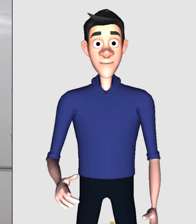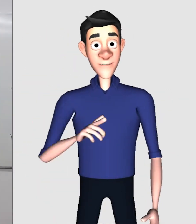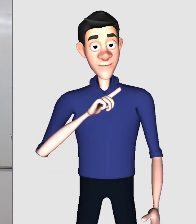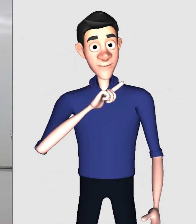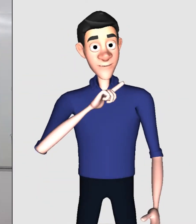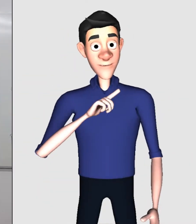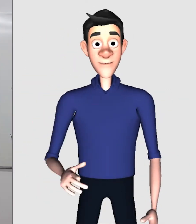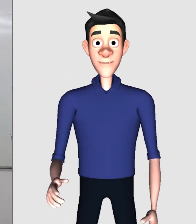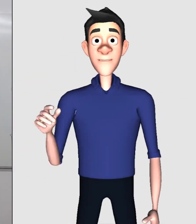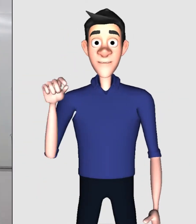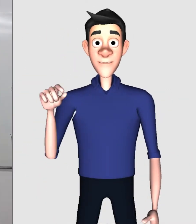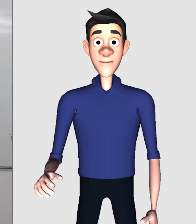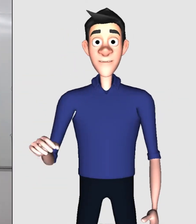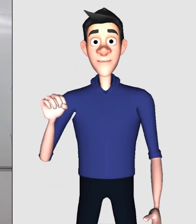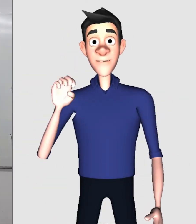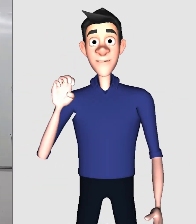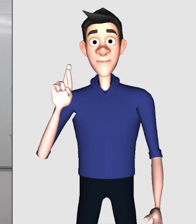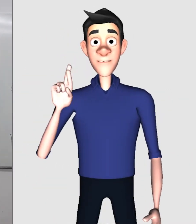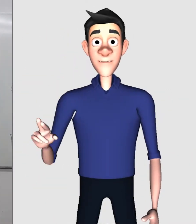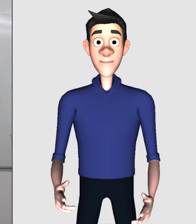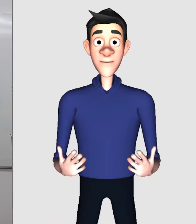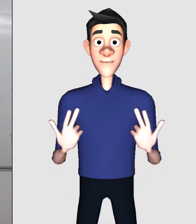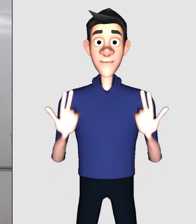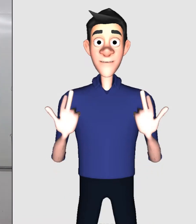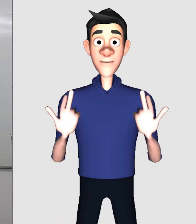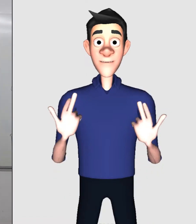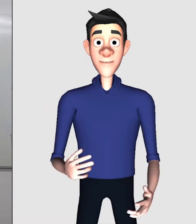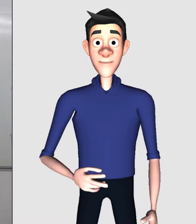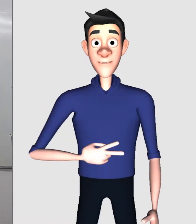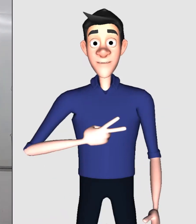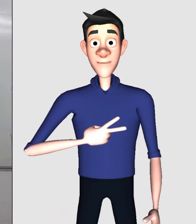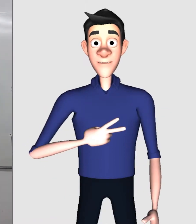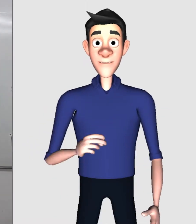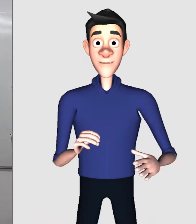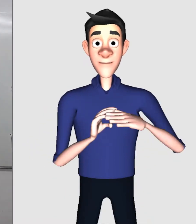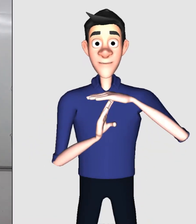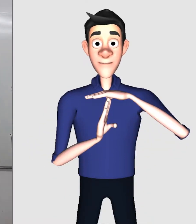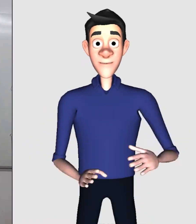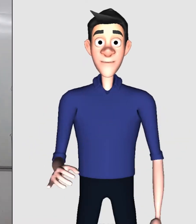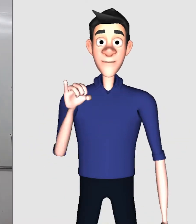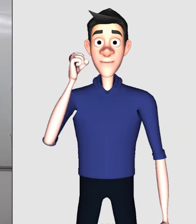Vamos tentar descobrir como é que funciona a relação de deslocamento,